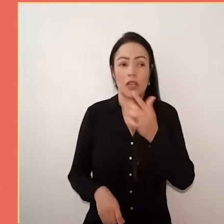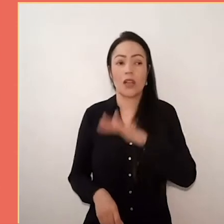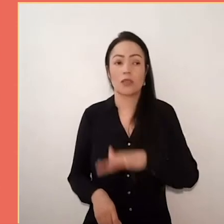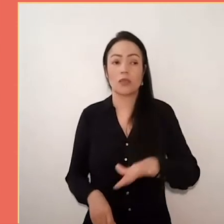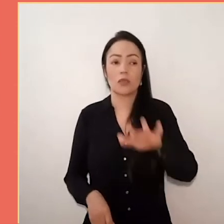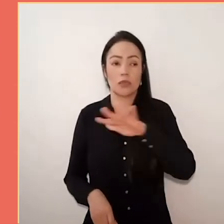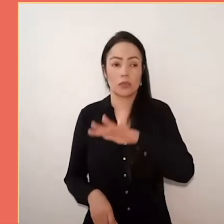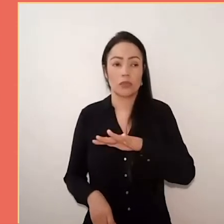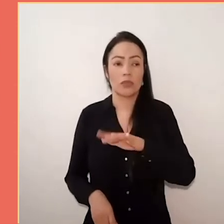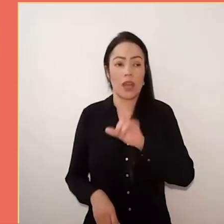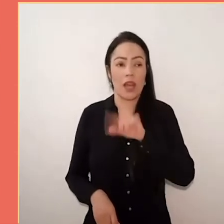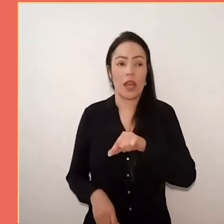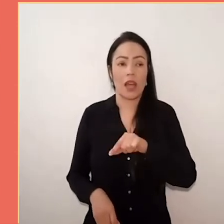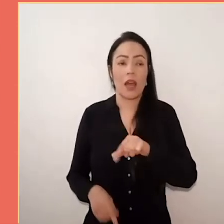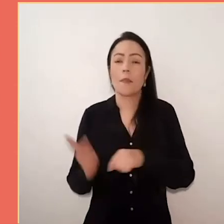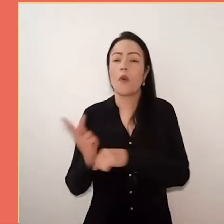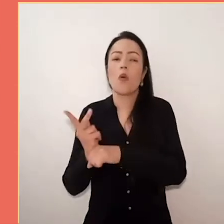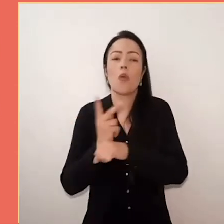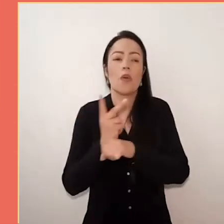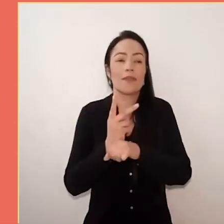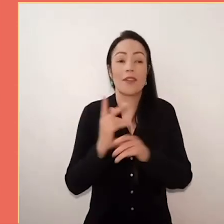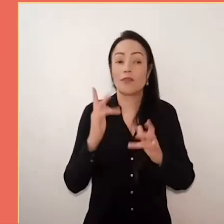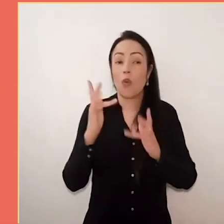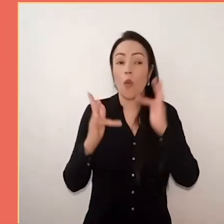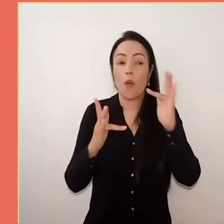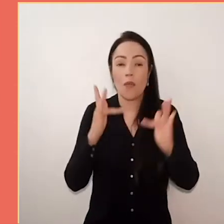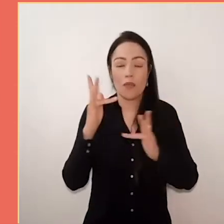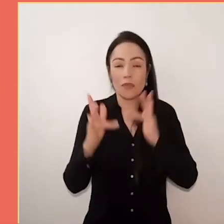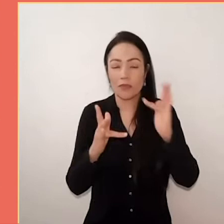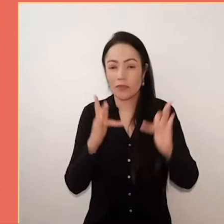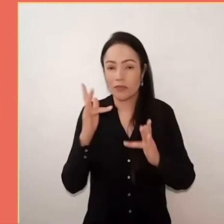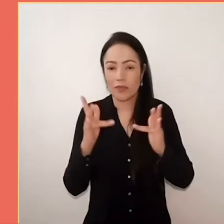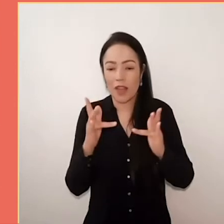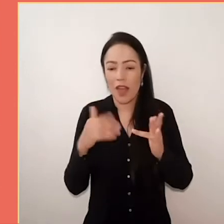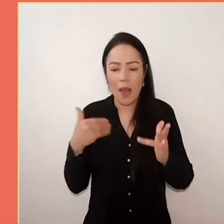busca um noivo e quando estão as portas do casamento,